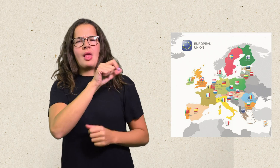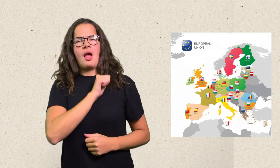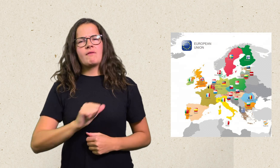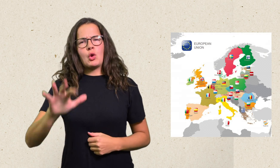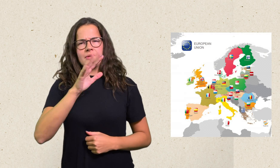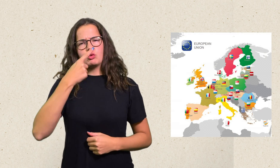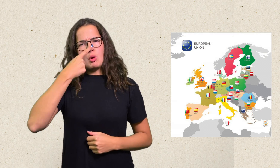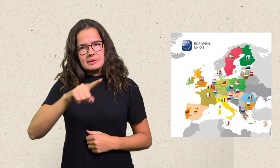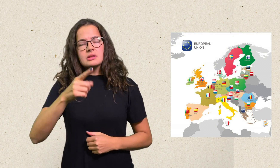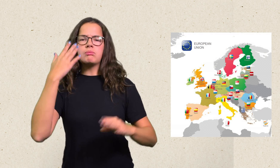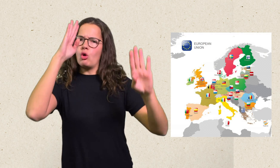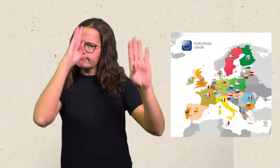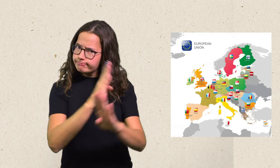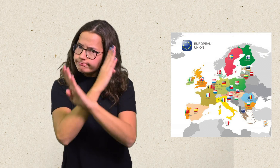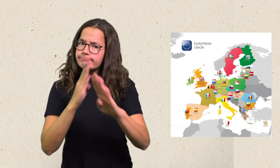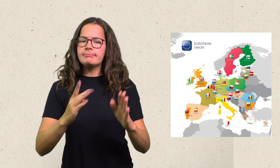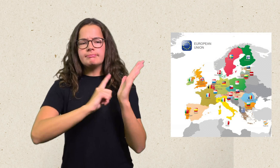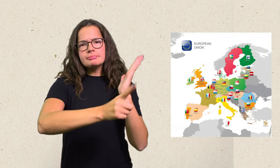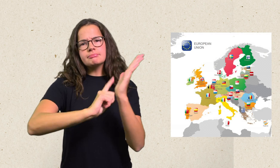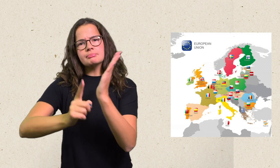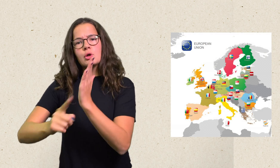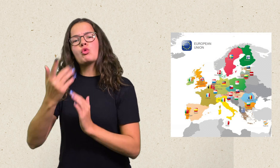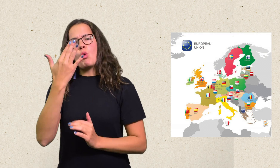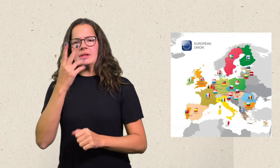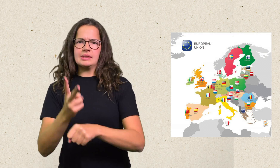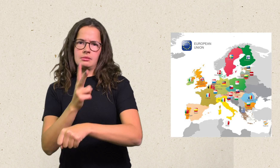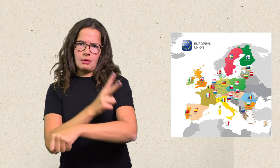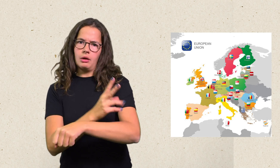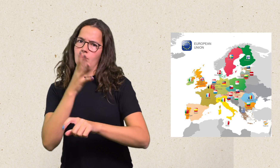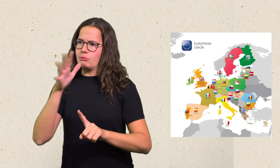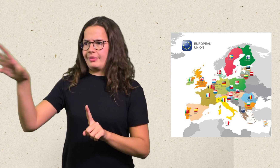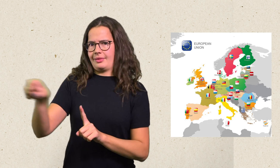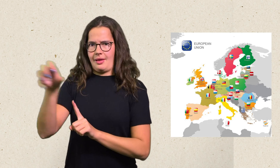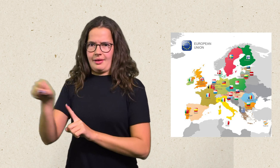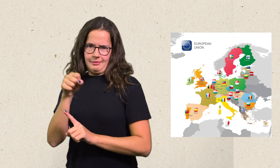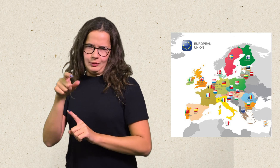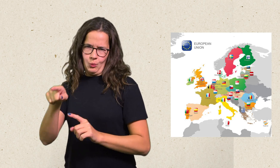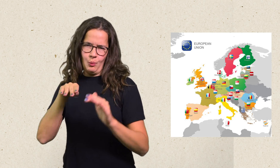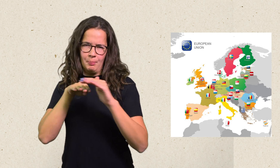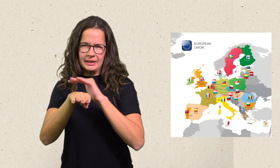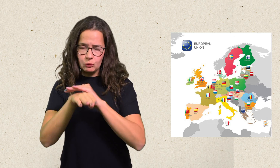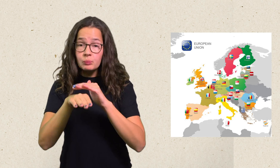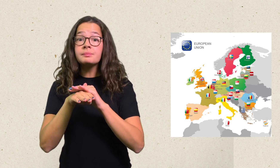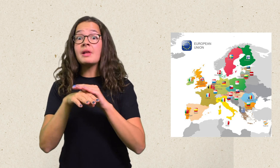Evropská komise rozhodla, že by si země v Evropě měly uprchlíky rozdělit.